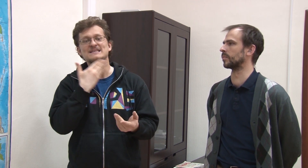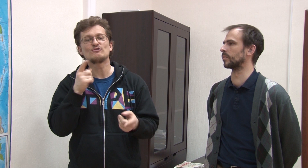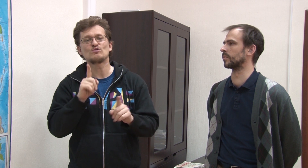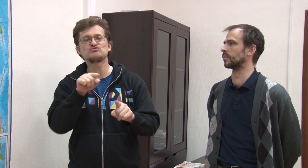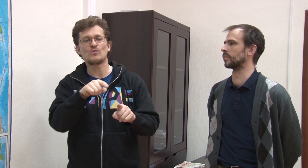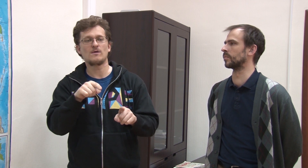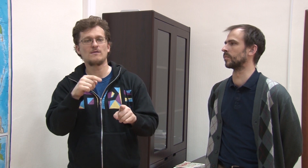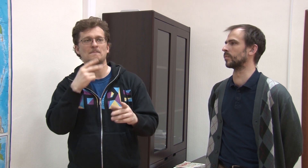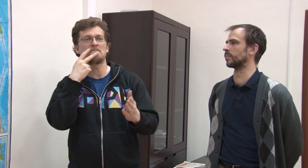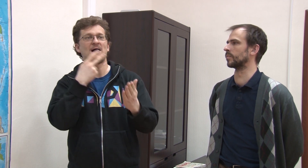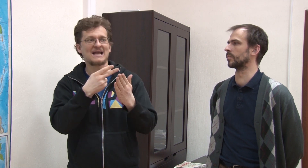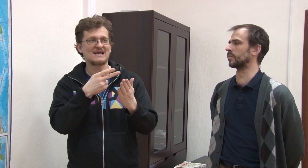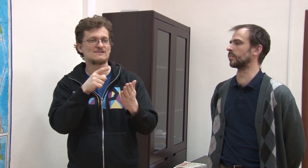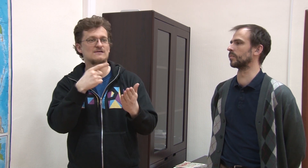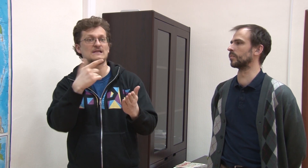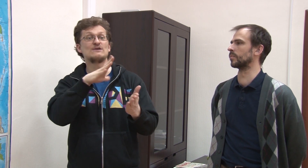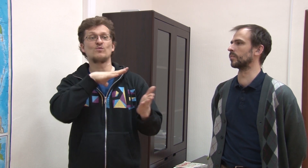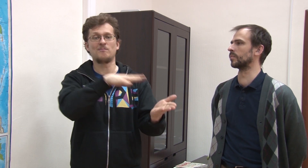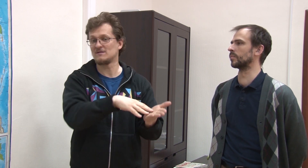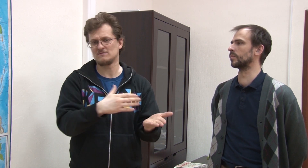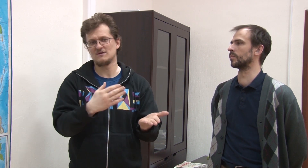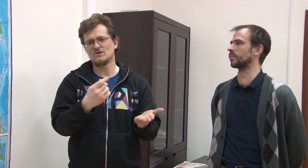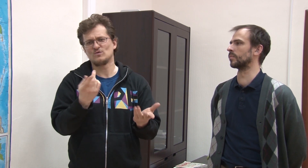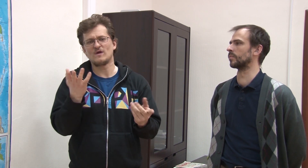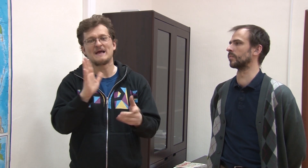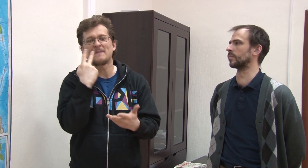Нет визуальных свидетельств того, что описывал Чехов, тех мест на острове, где он побывал.